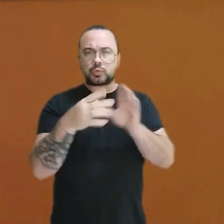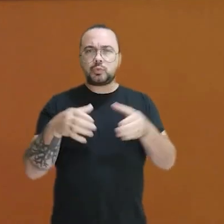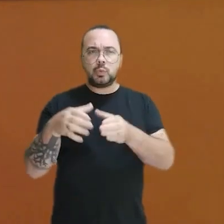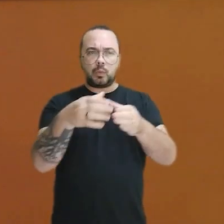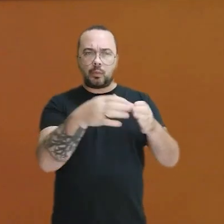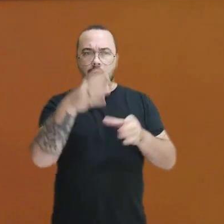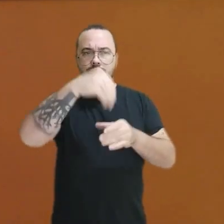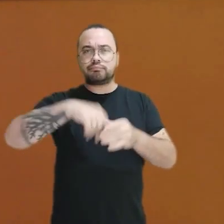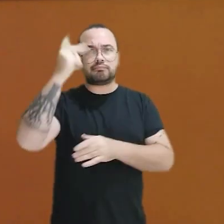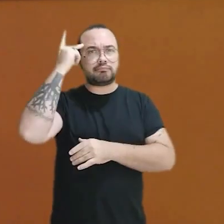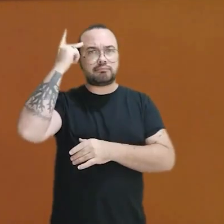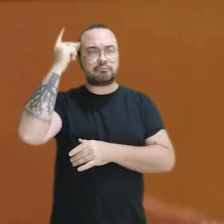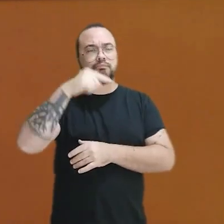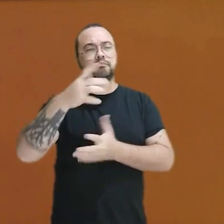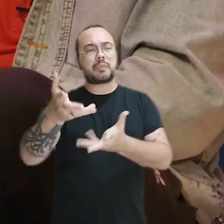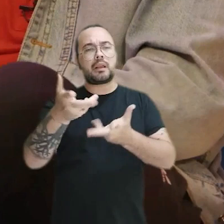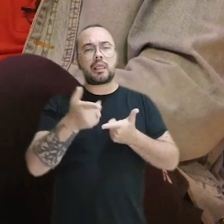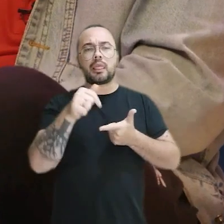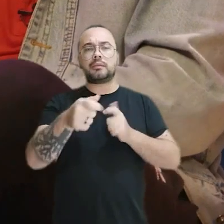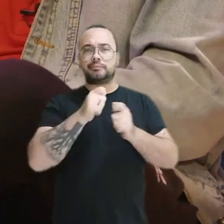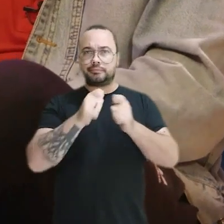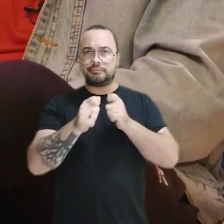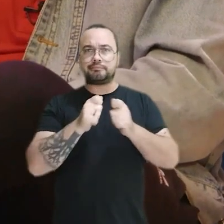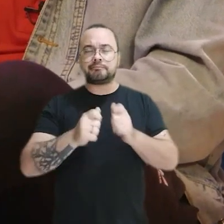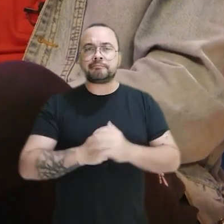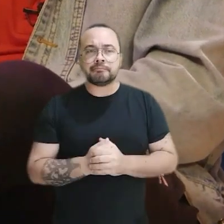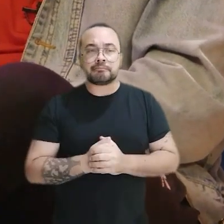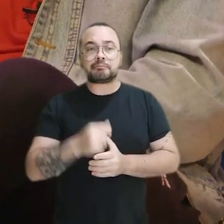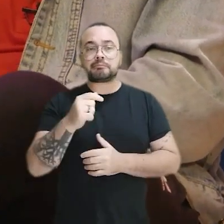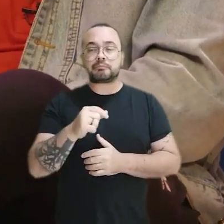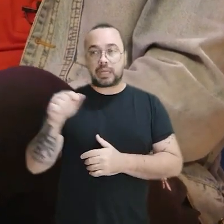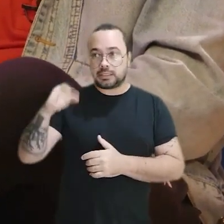dentro de São Paulo pra gente entrevistar aqui nesse programa. Então, assim, só aqui dentro, só aqui dentro.